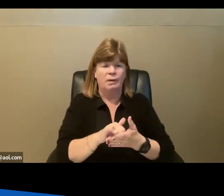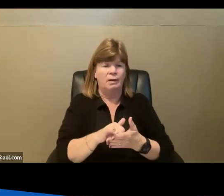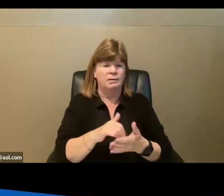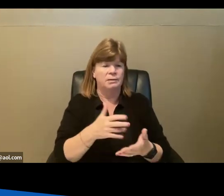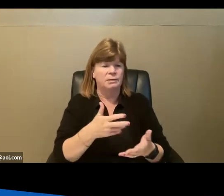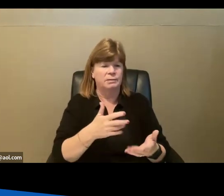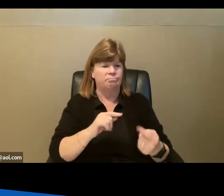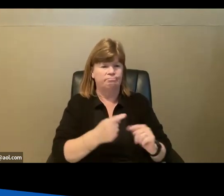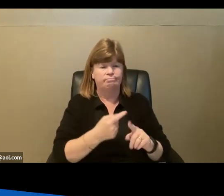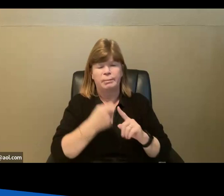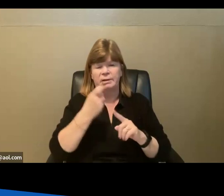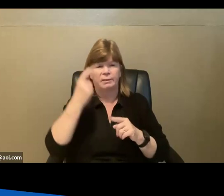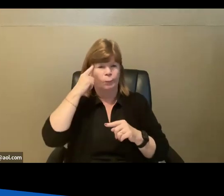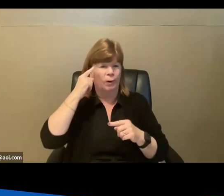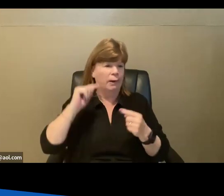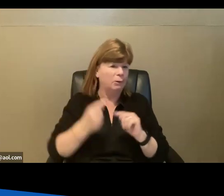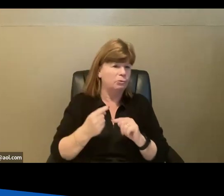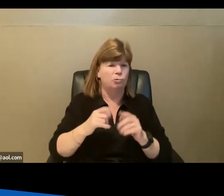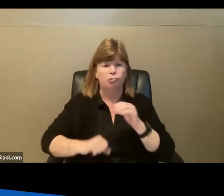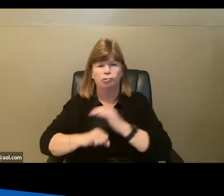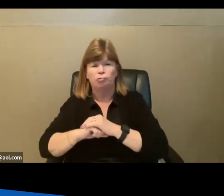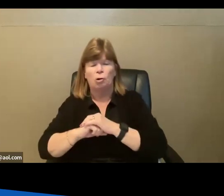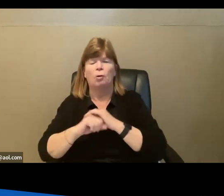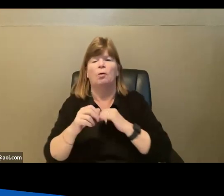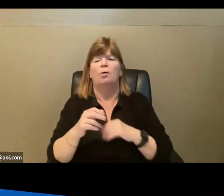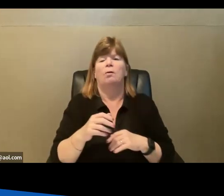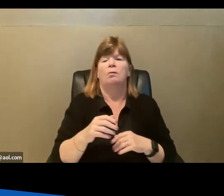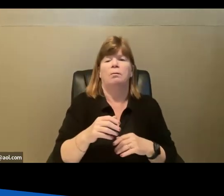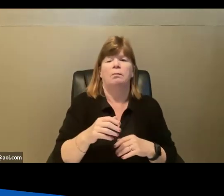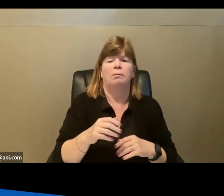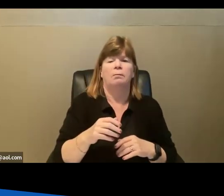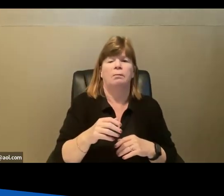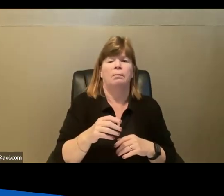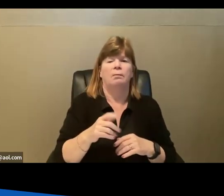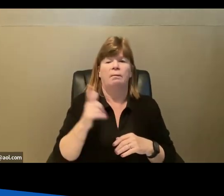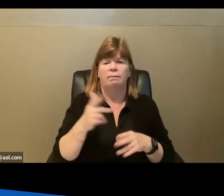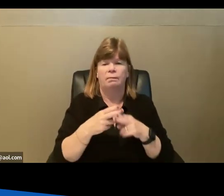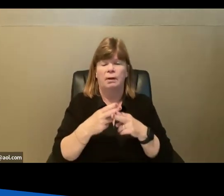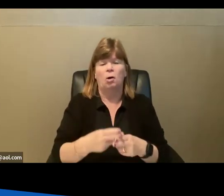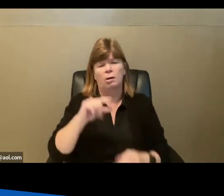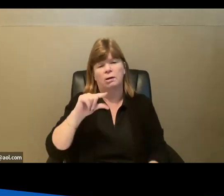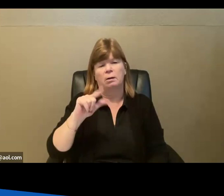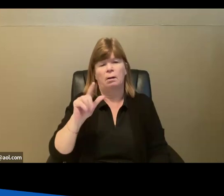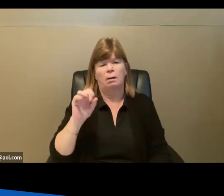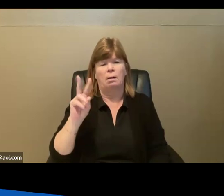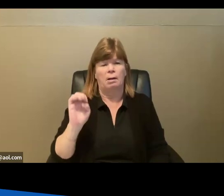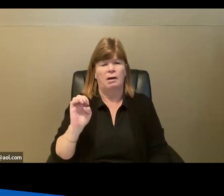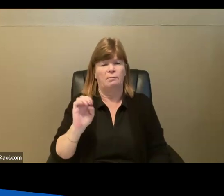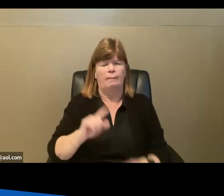o en un derrame cerebral, existe esta cosa… Lo llaman guante, pero es más como una mano biónica.